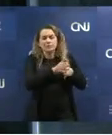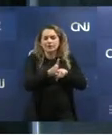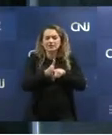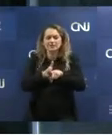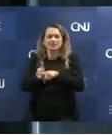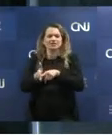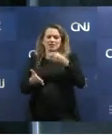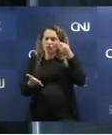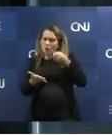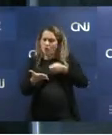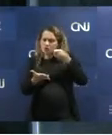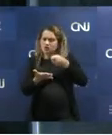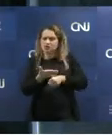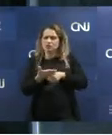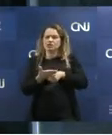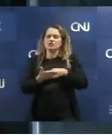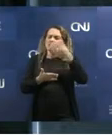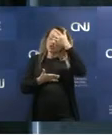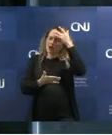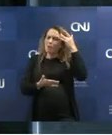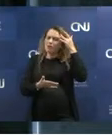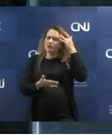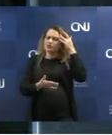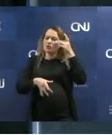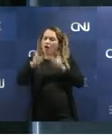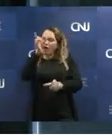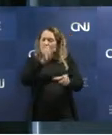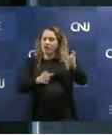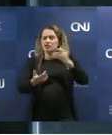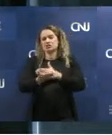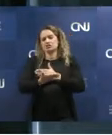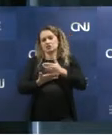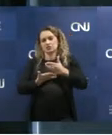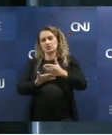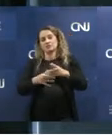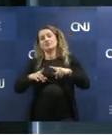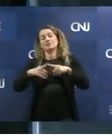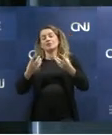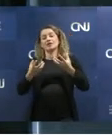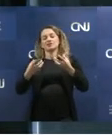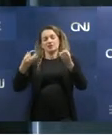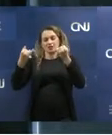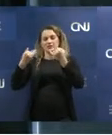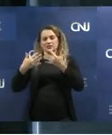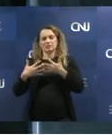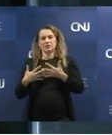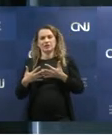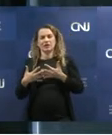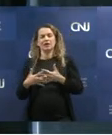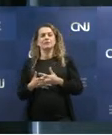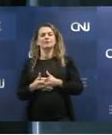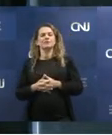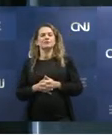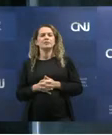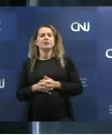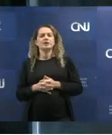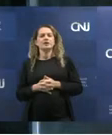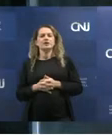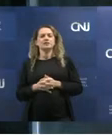que a pessoa avalia de início. Mas eu quero aqui me restringir a uma situação